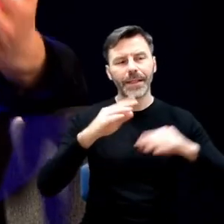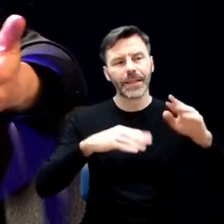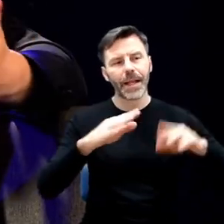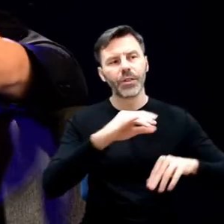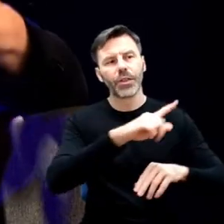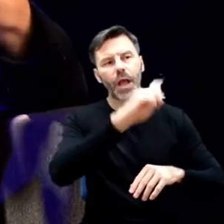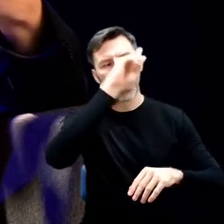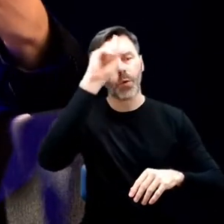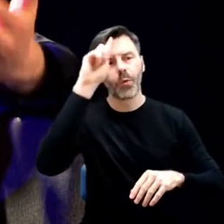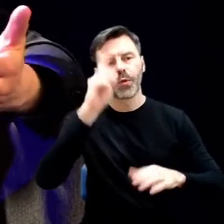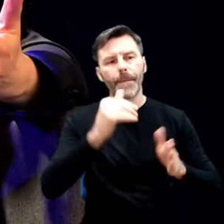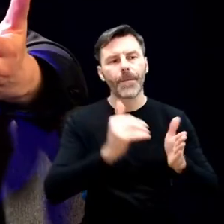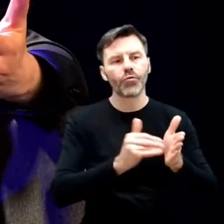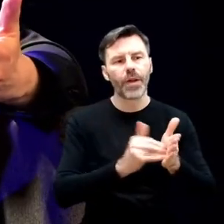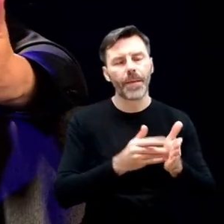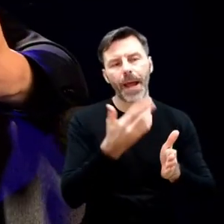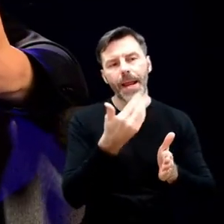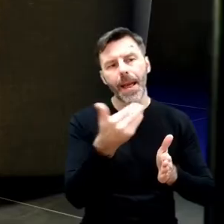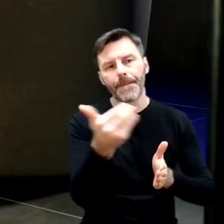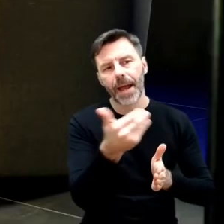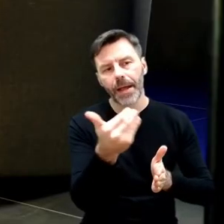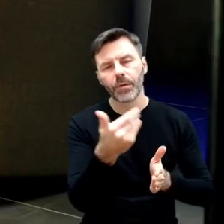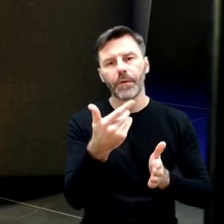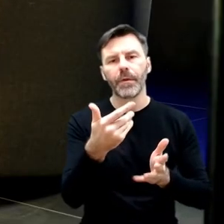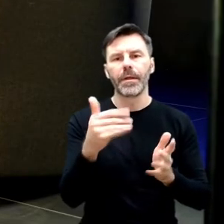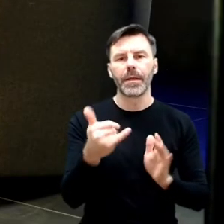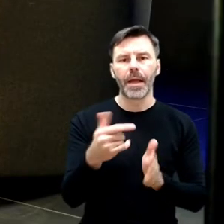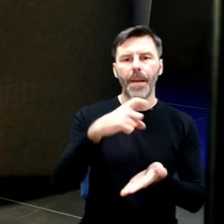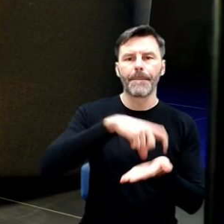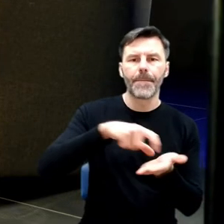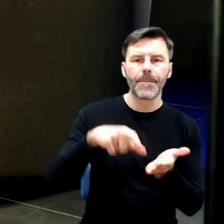metraży, rozkładu pomieszczeń, funkcji i tak dalej i tak dalej?